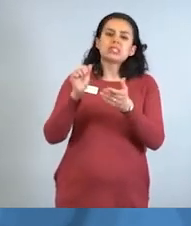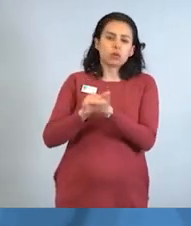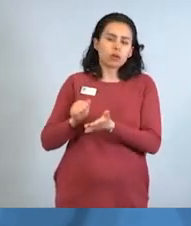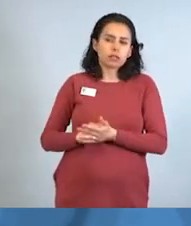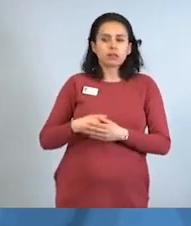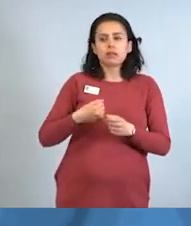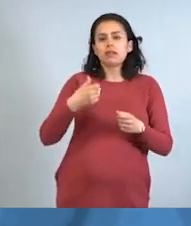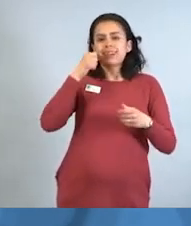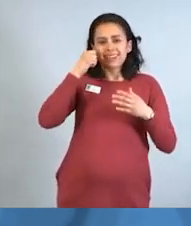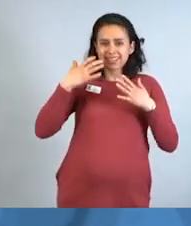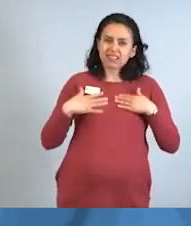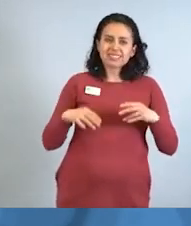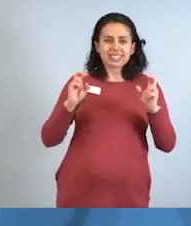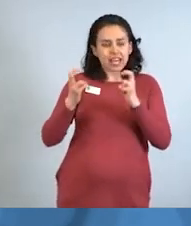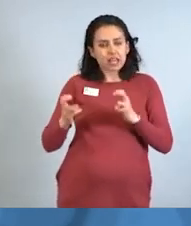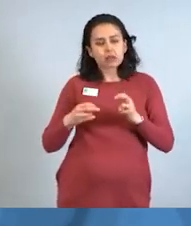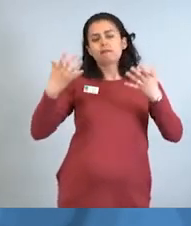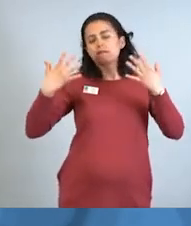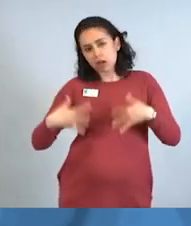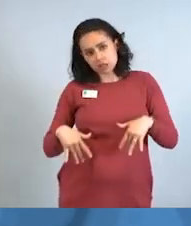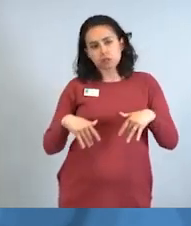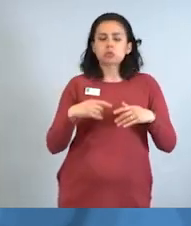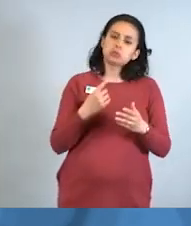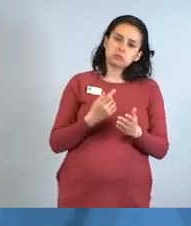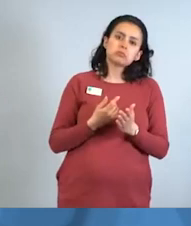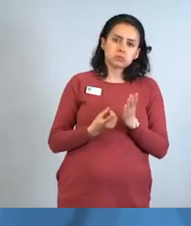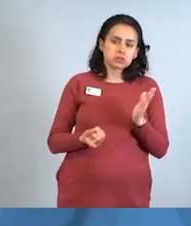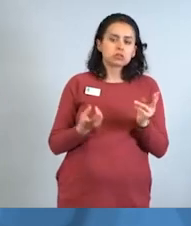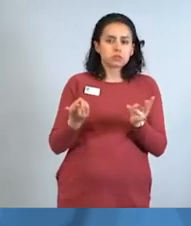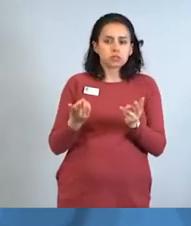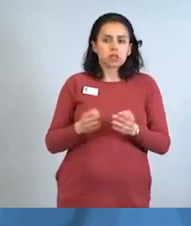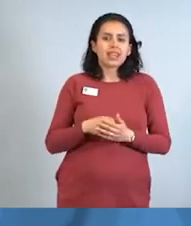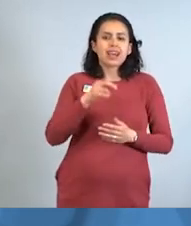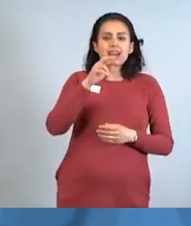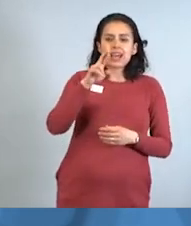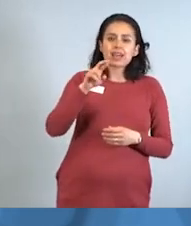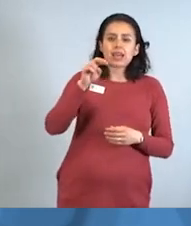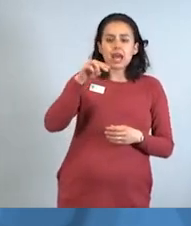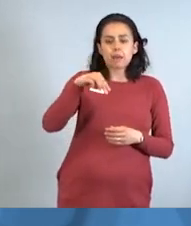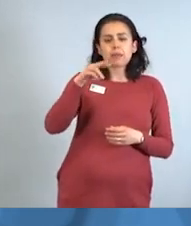RNA-rokotteilla ne ovat tyypillisesti voimakkaampia toisen annoksen jälkeen.